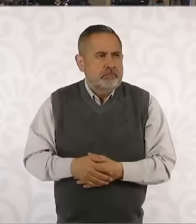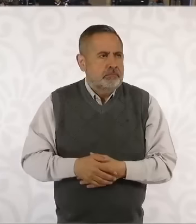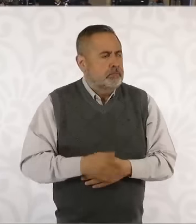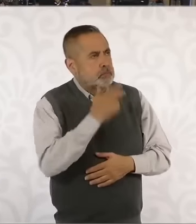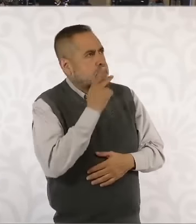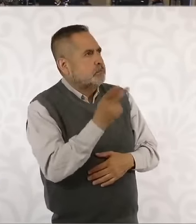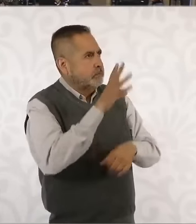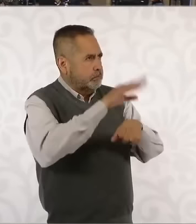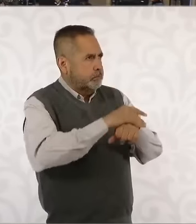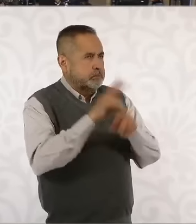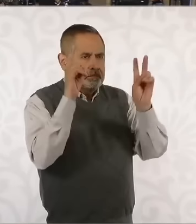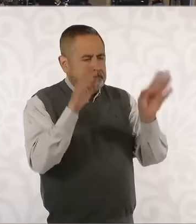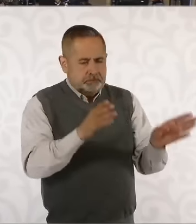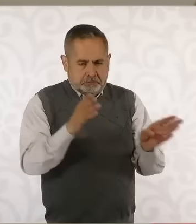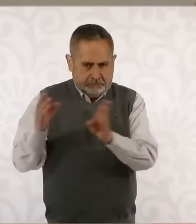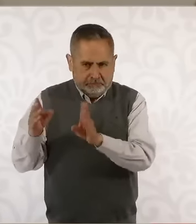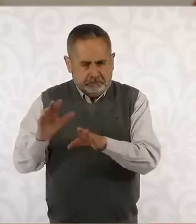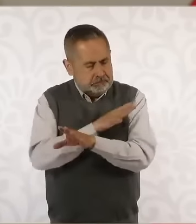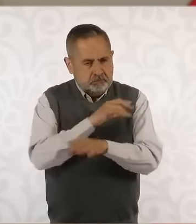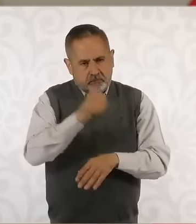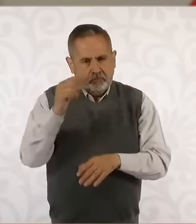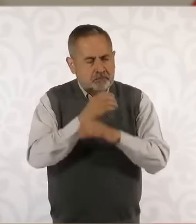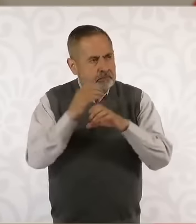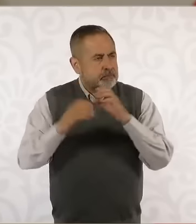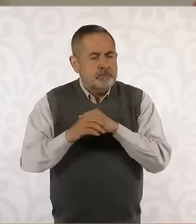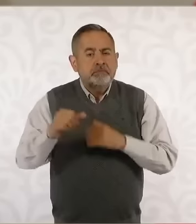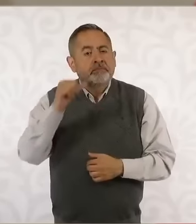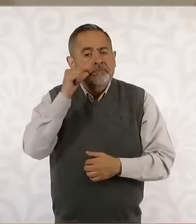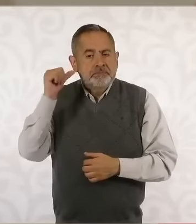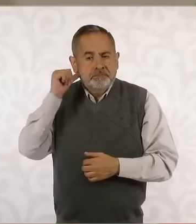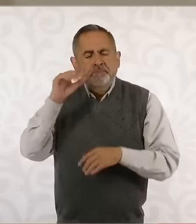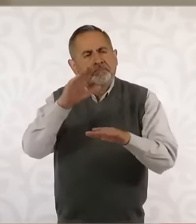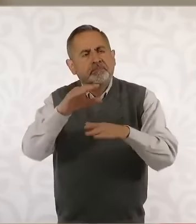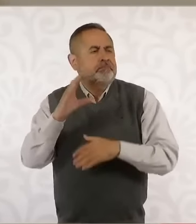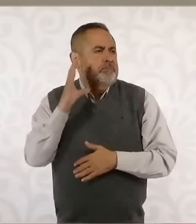presidenta. El día de ayer en el Congreso, concretamente en la Cámara de Diputados,